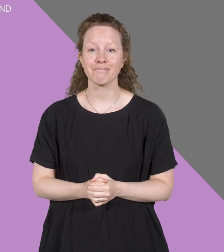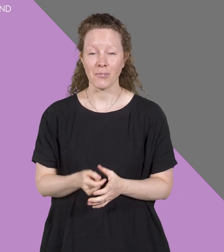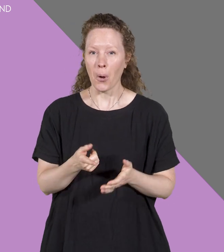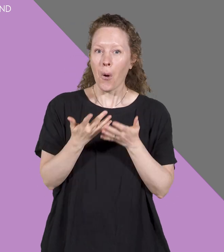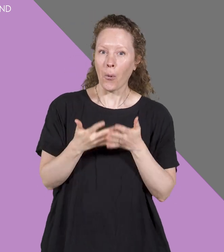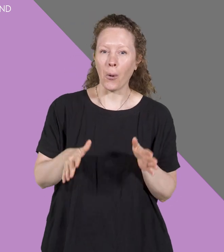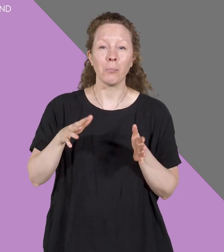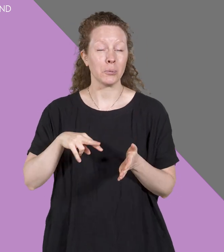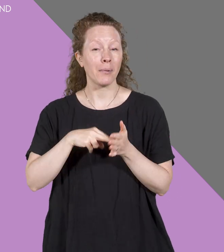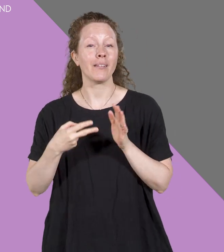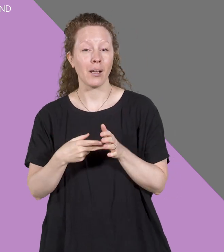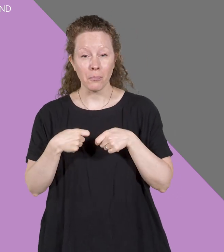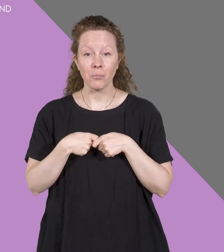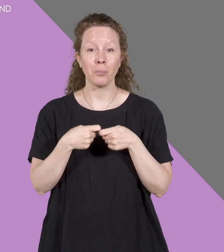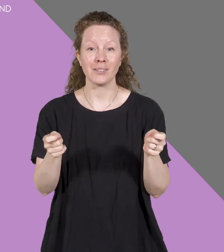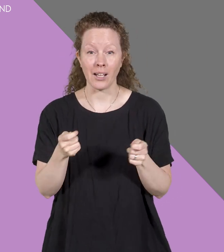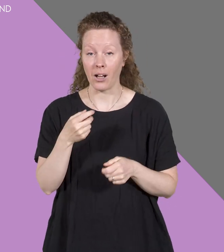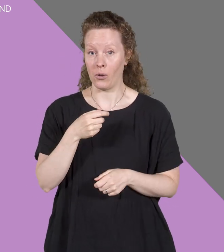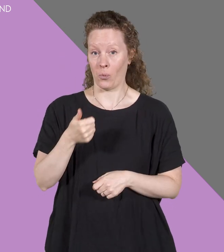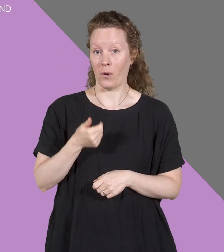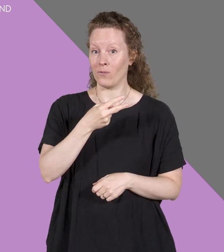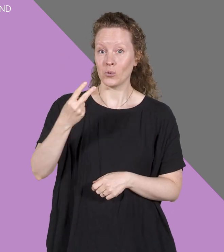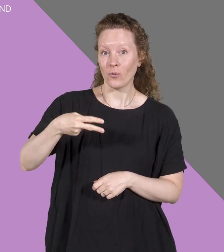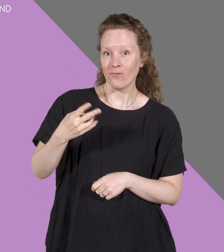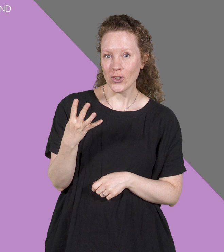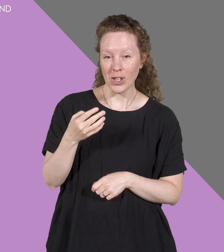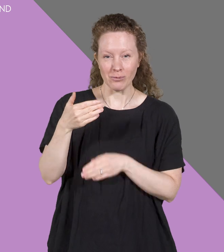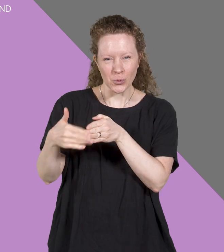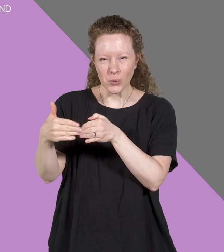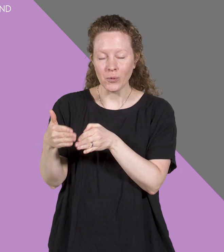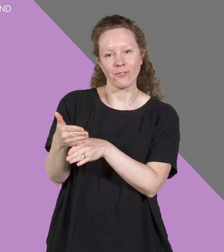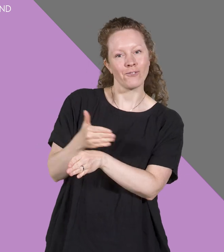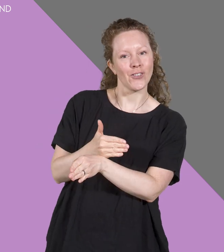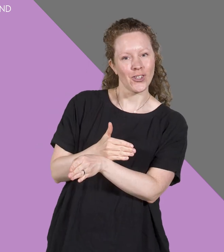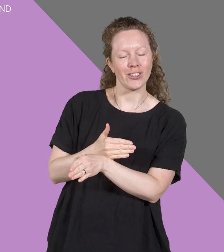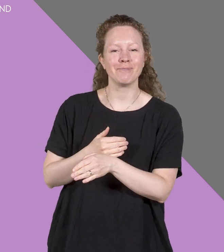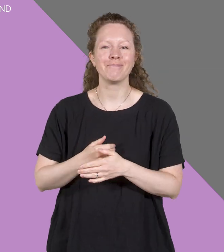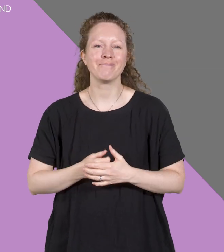Korpuset kommer att publiceras före slutet av 2024.